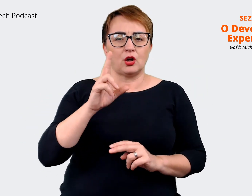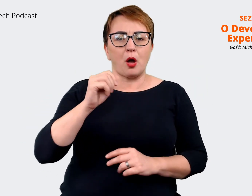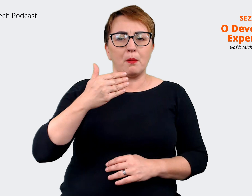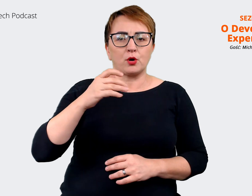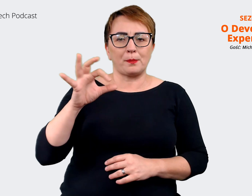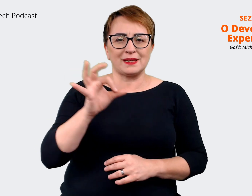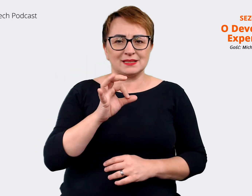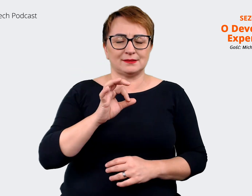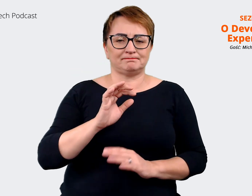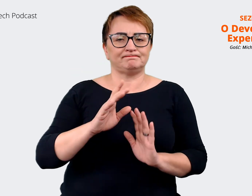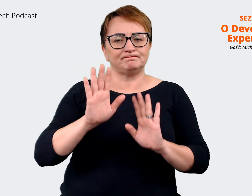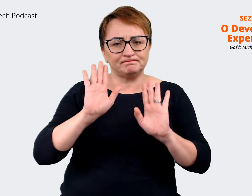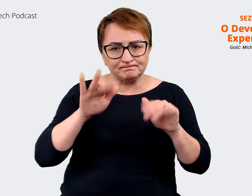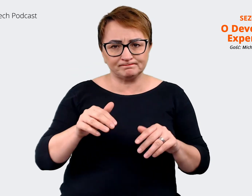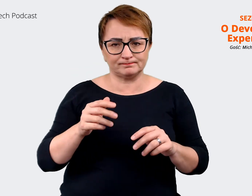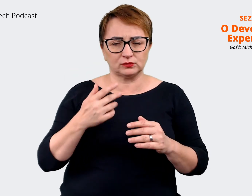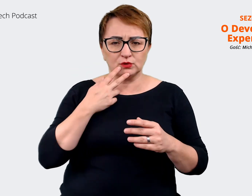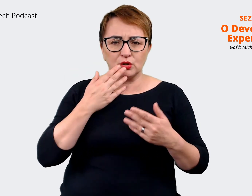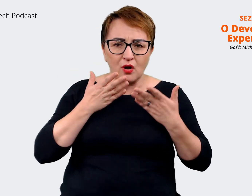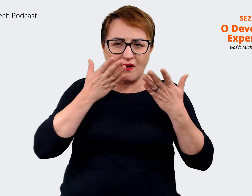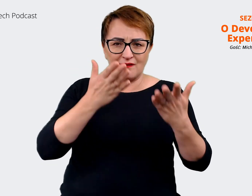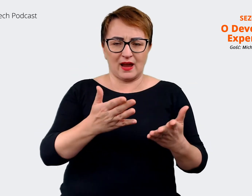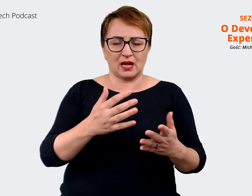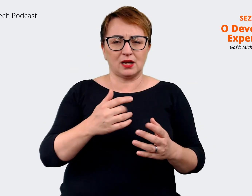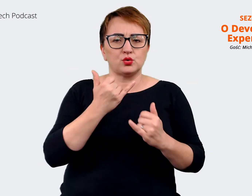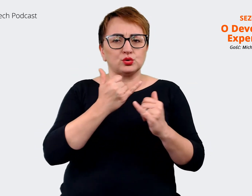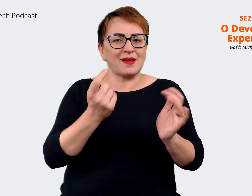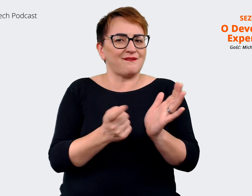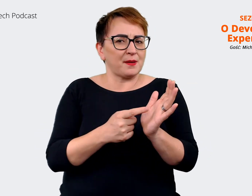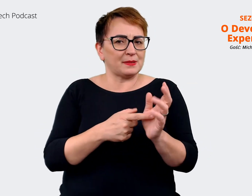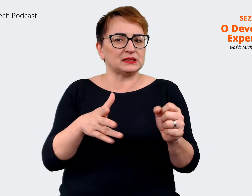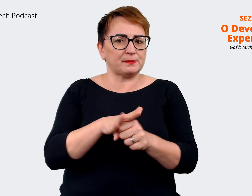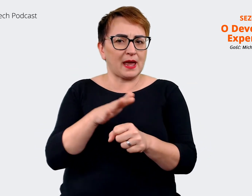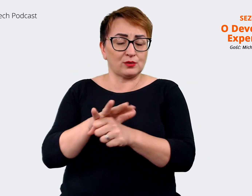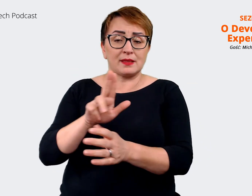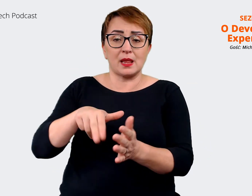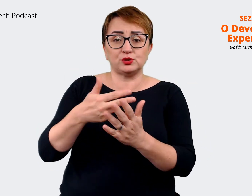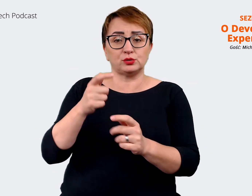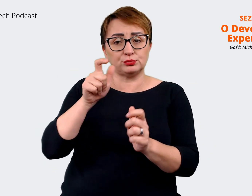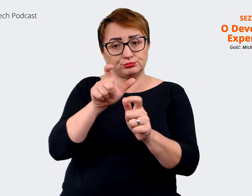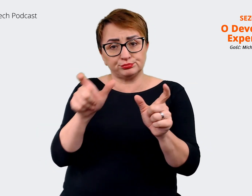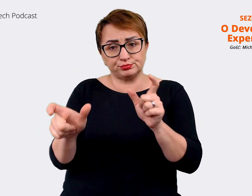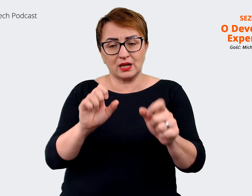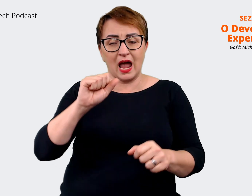wyrzeczenia i spełniać pewne szeregi różnych wymogów, też na przykład audytowych, prawnych.